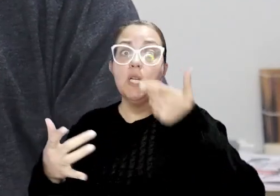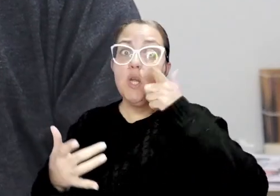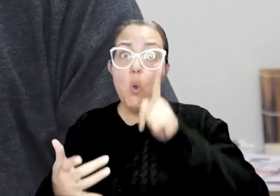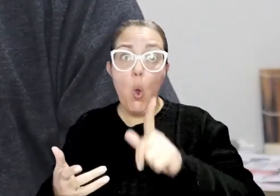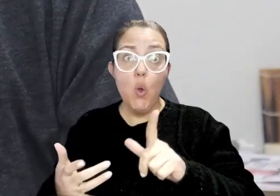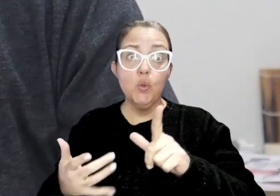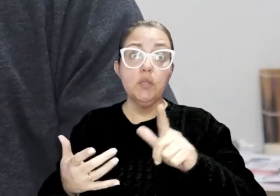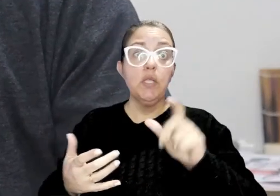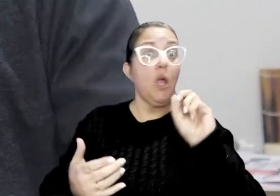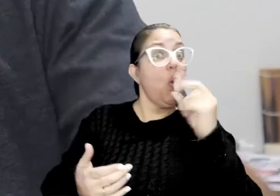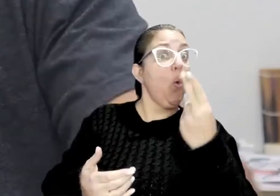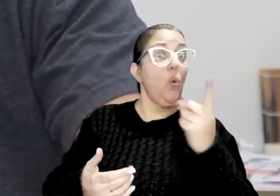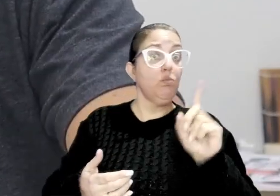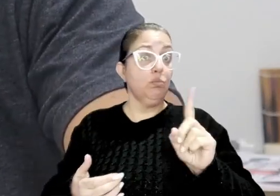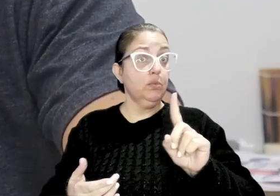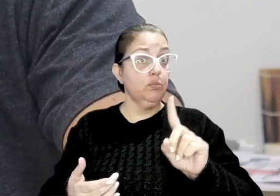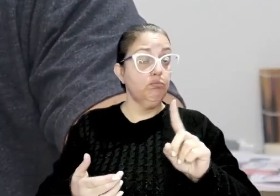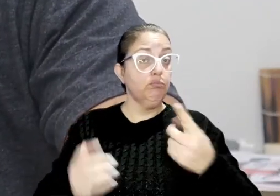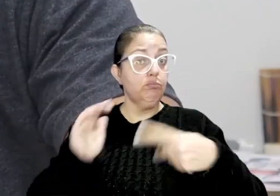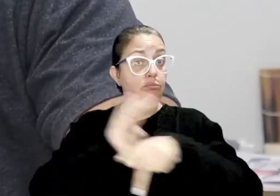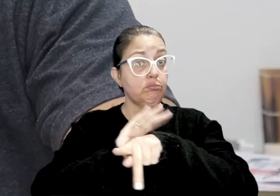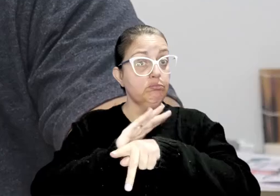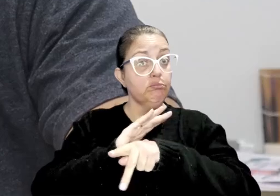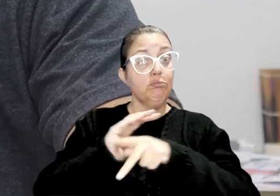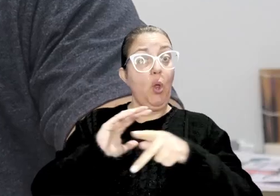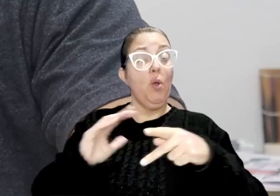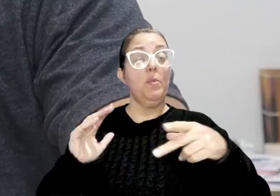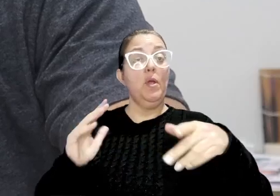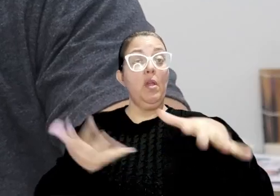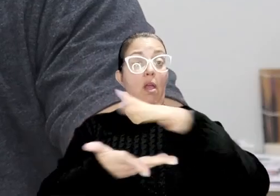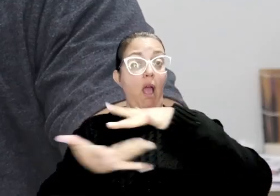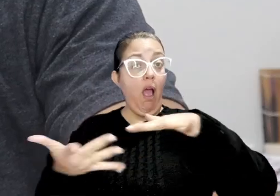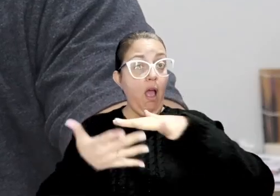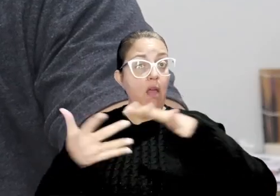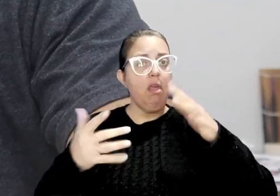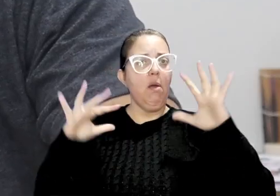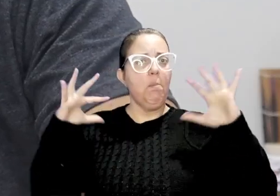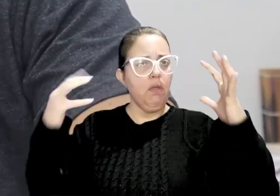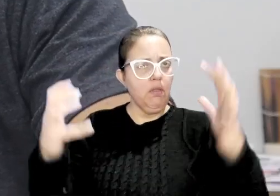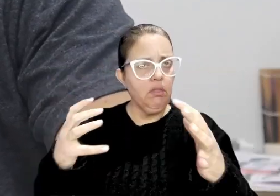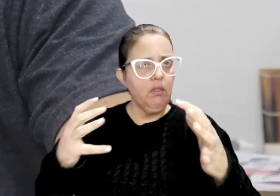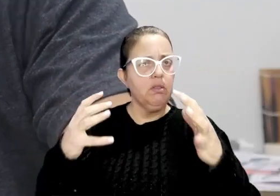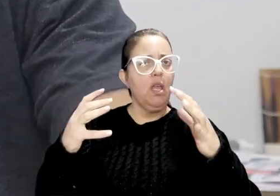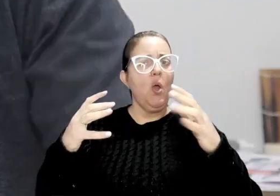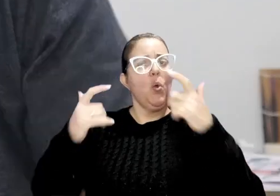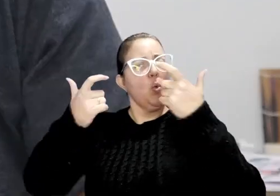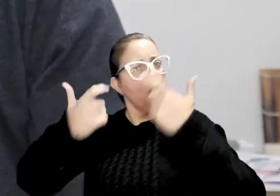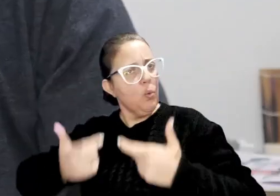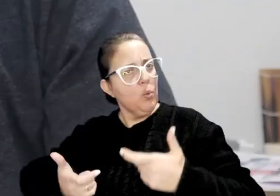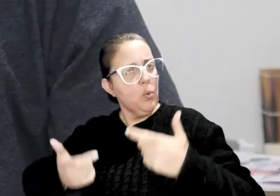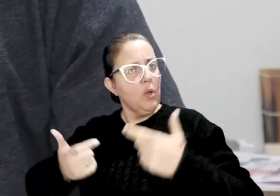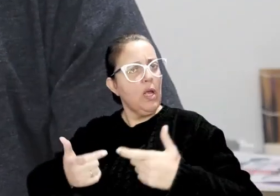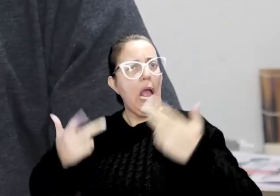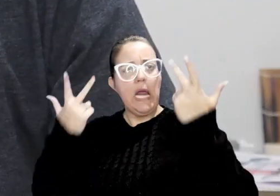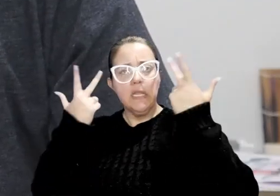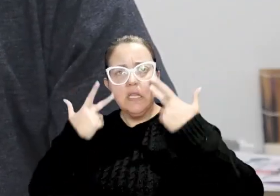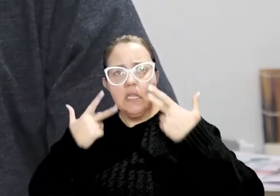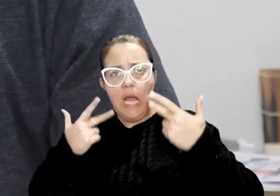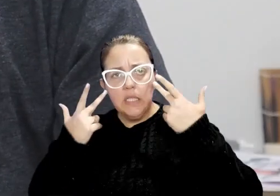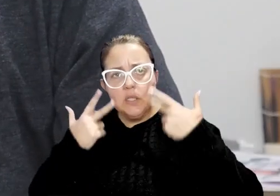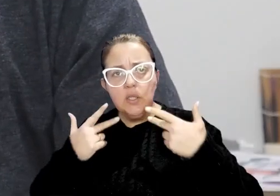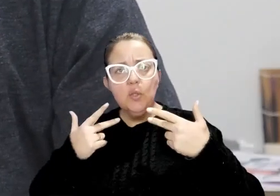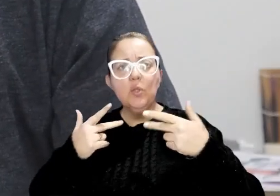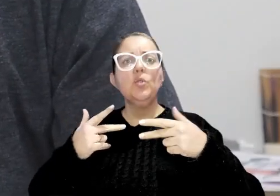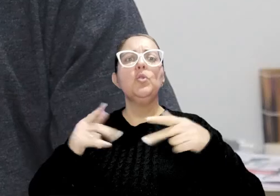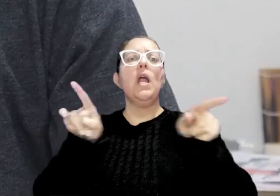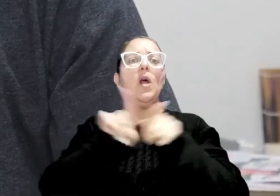ambientais ou seja tanto no ambiente natural quanto no ambiente entrópico né e poderia ser